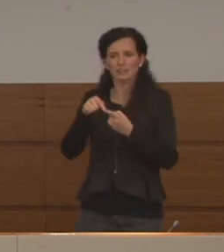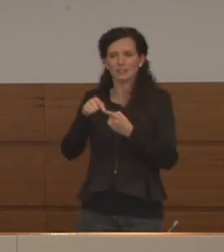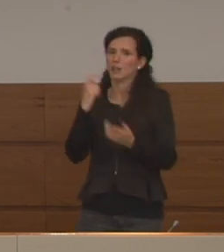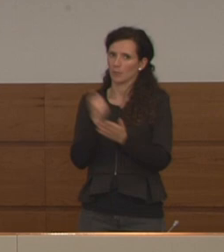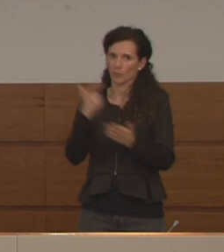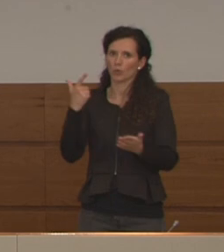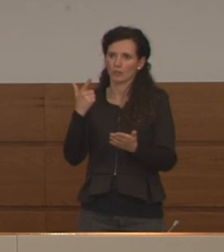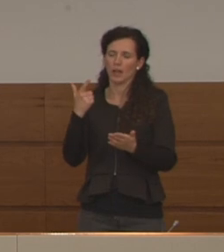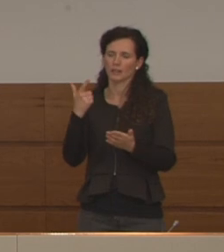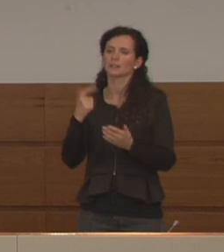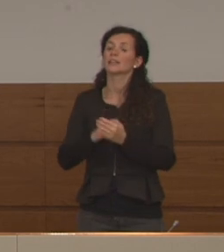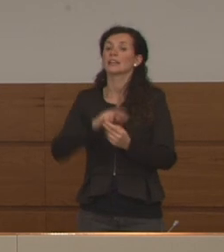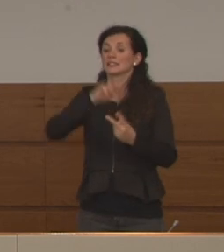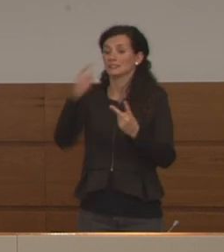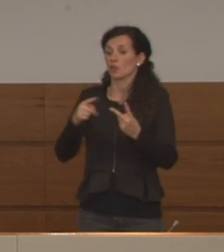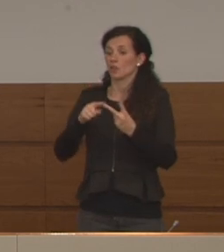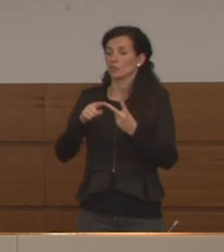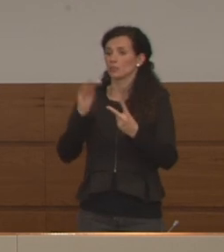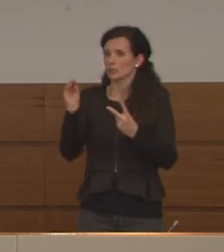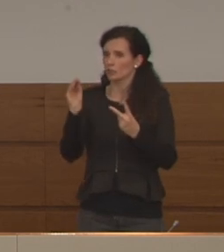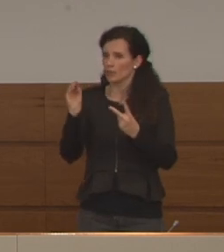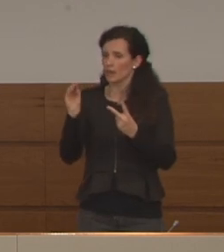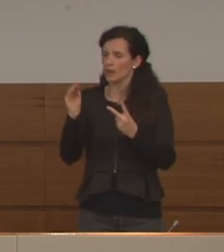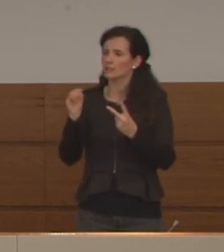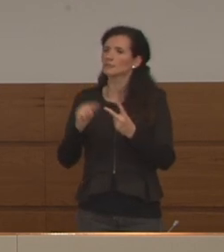Secondo, si parla di un campione iniziale